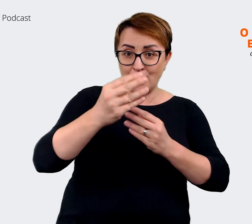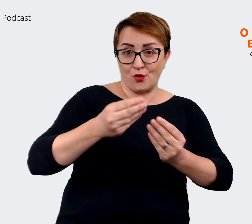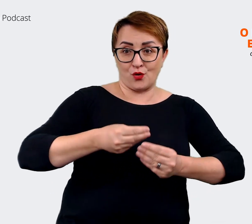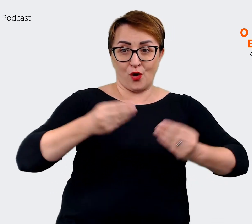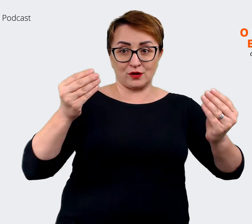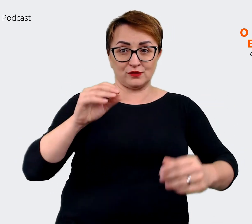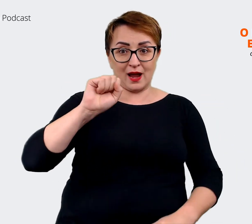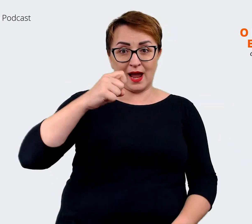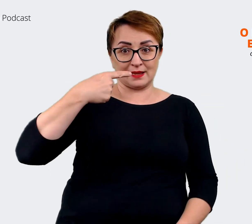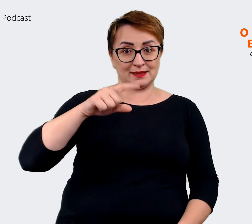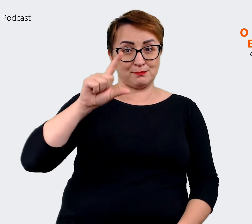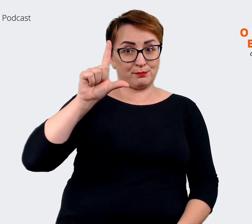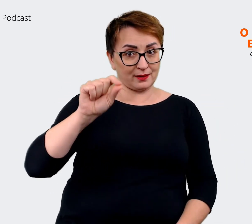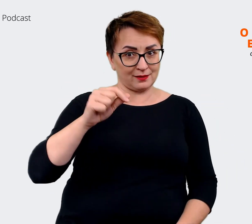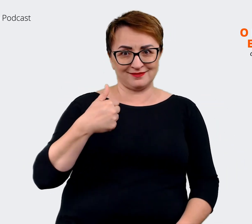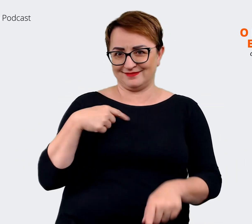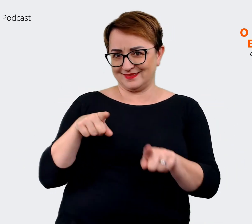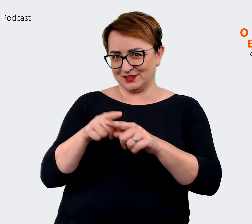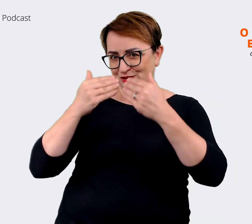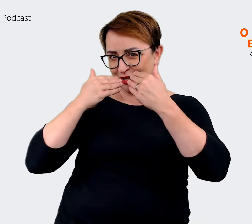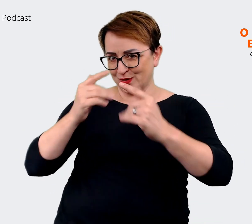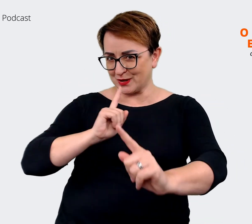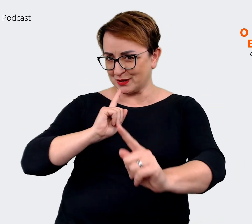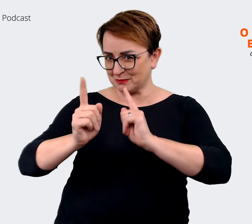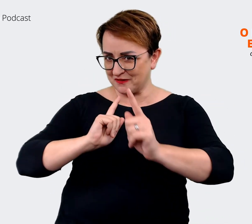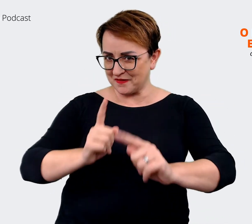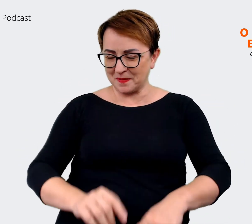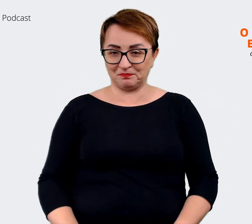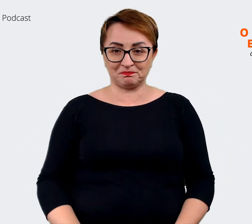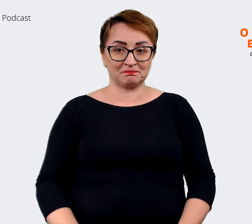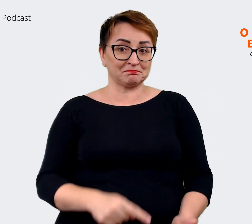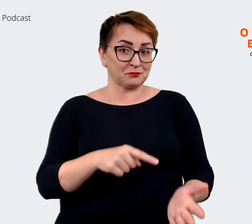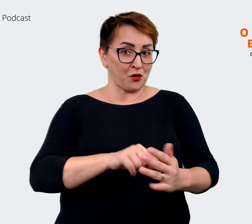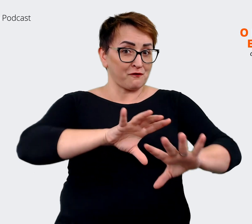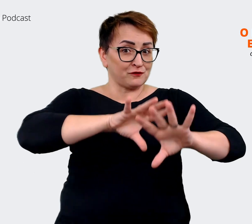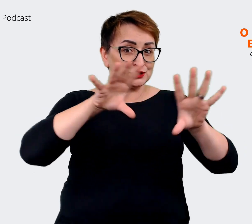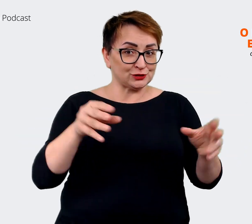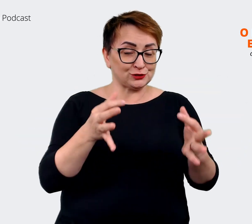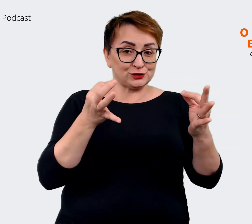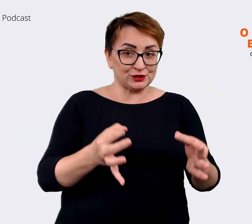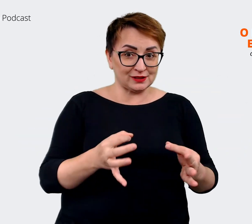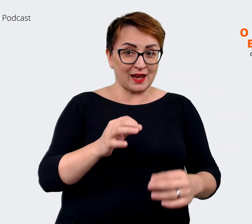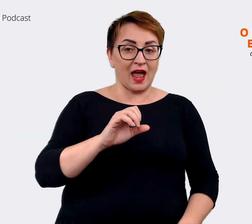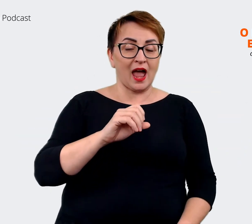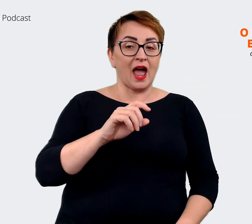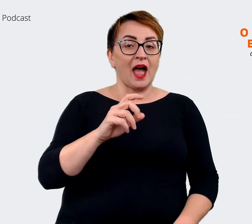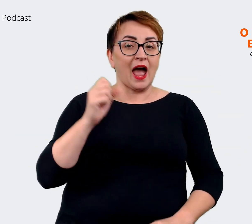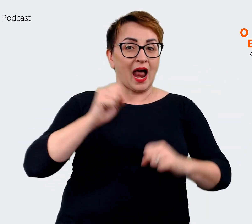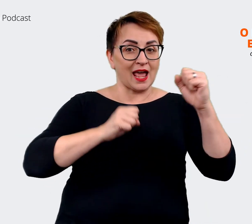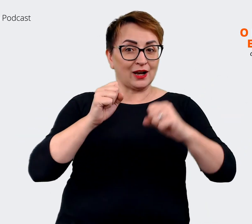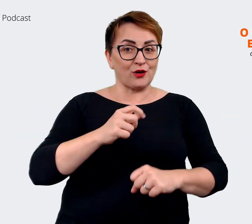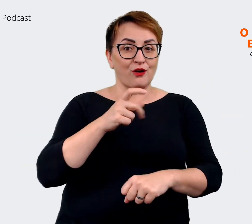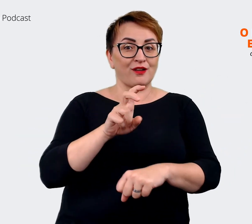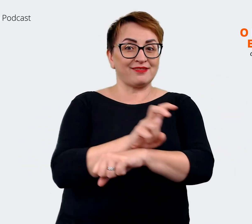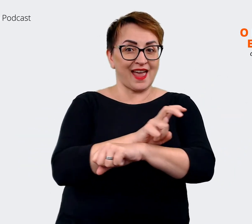za rozmowę. Prowadzący: To już wszystko na dziś w Allegro Tech Podcast. Jeśli chcesz być na bieżąco z naszymi artykułami